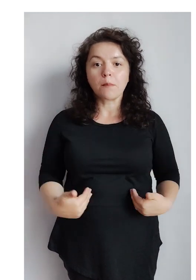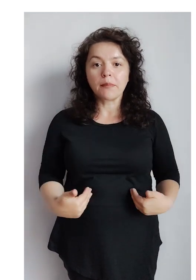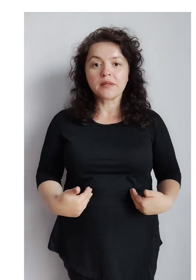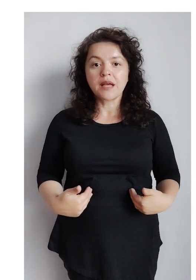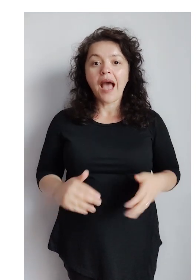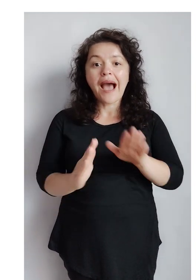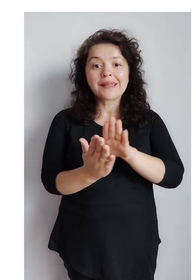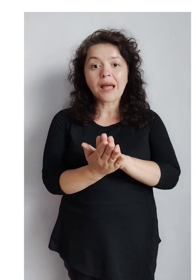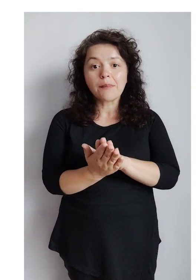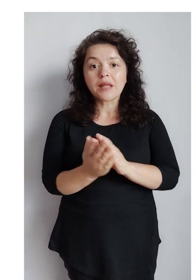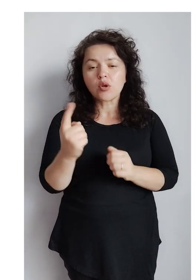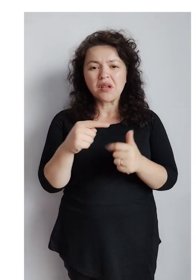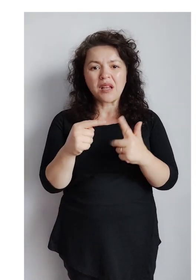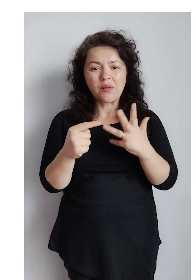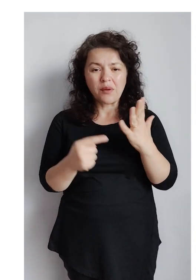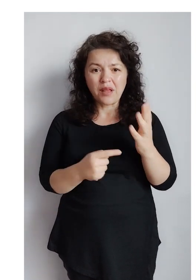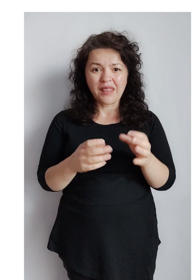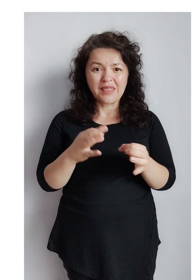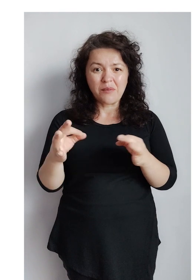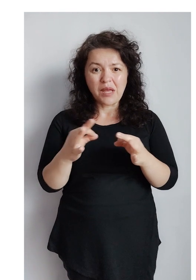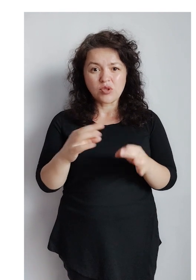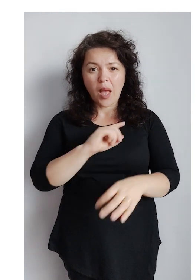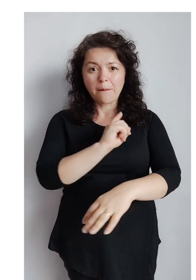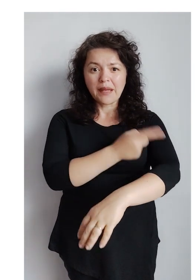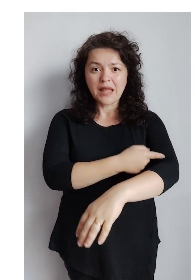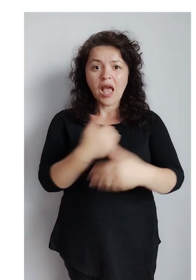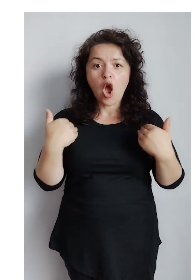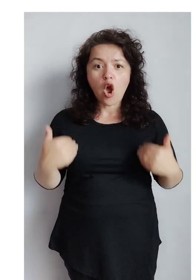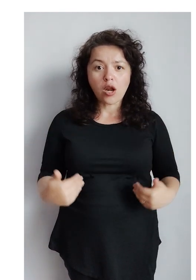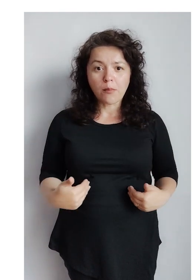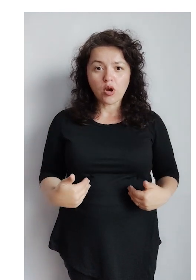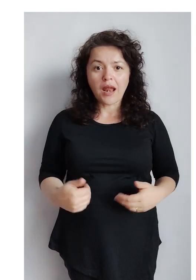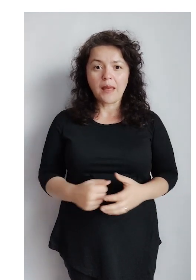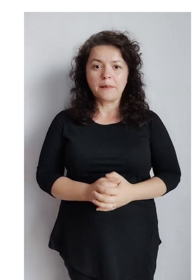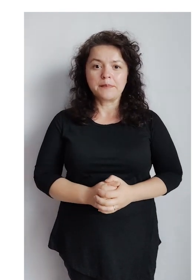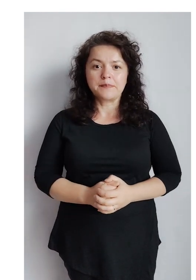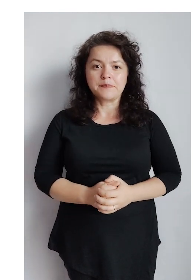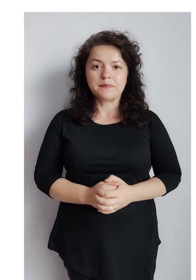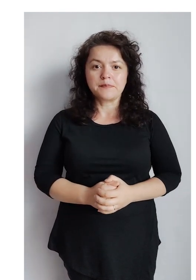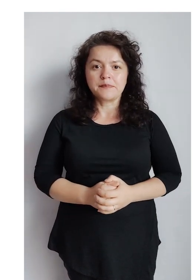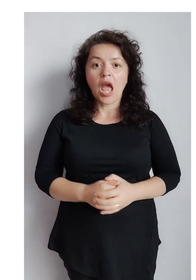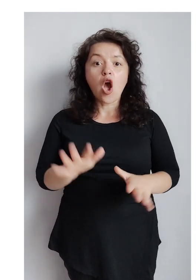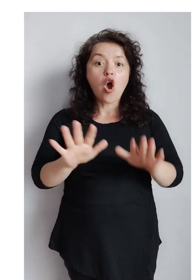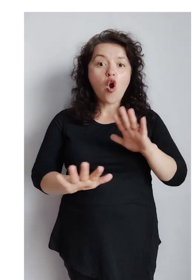Adaptarea unei game lași de dimensiuni și abilități corporale Confort